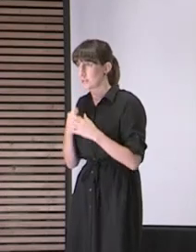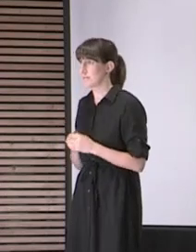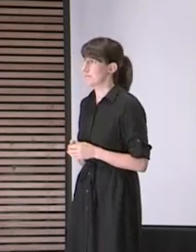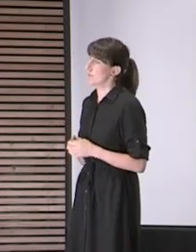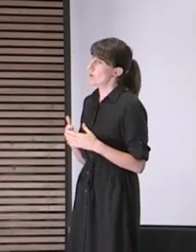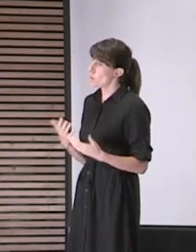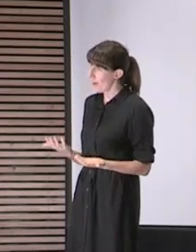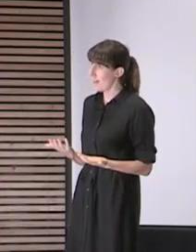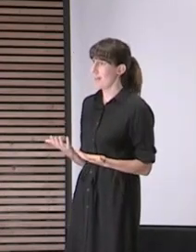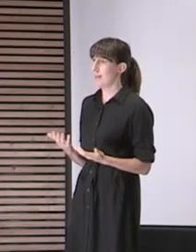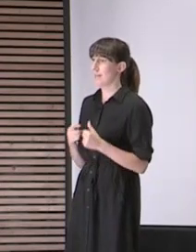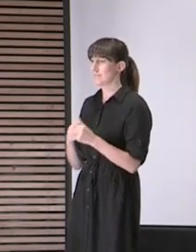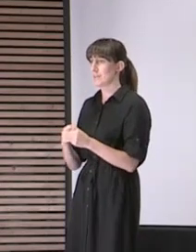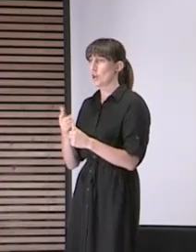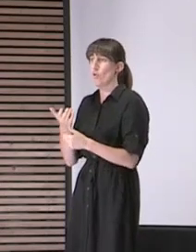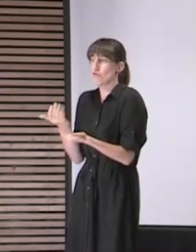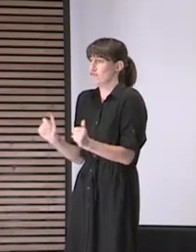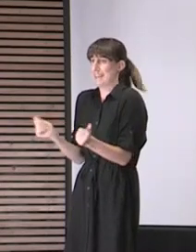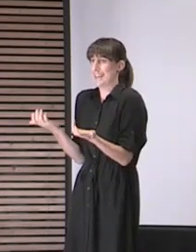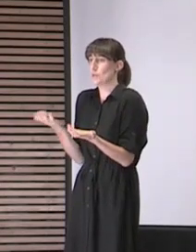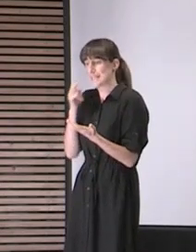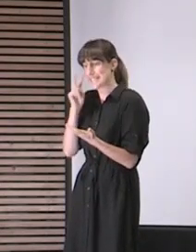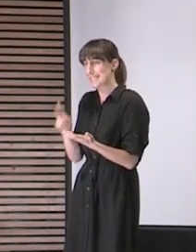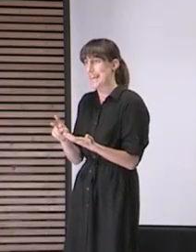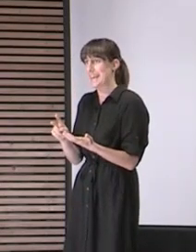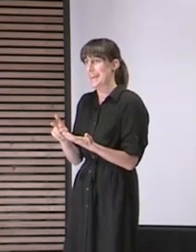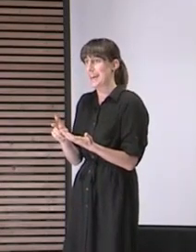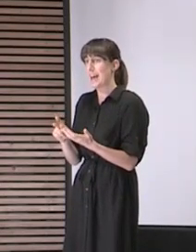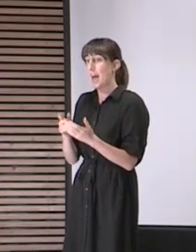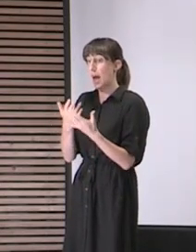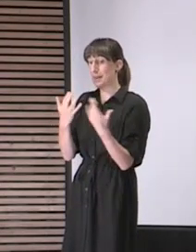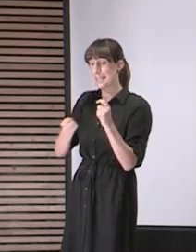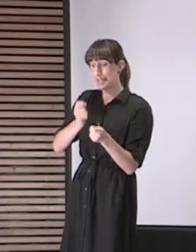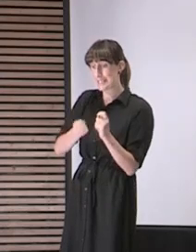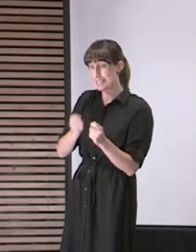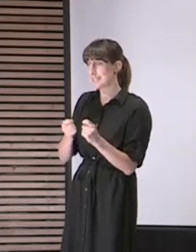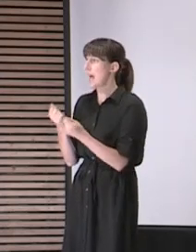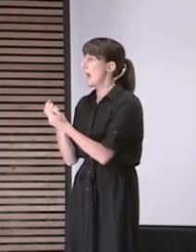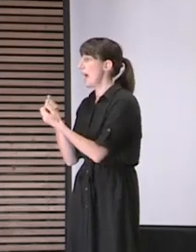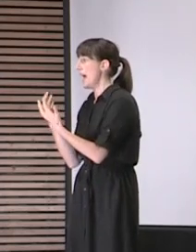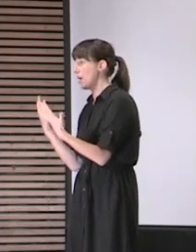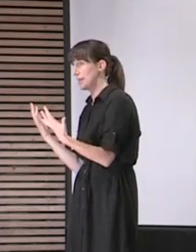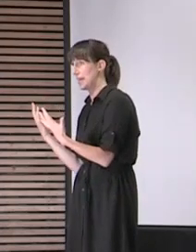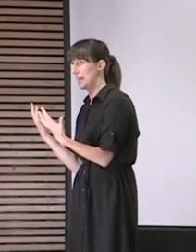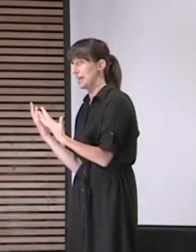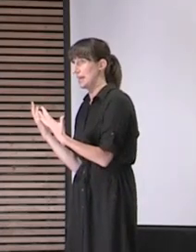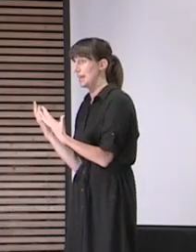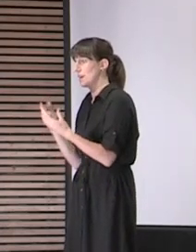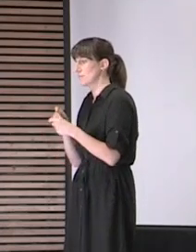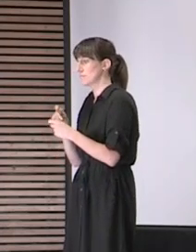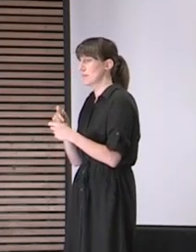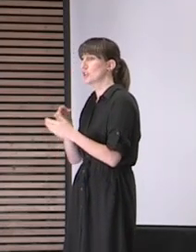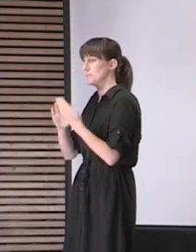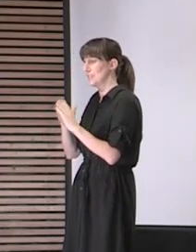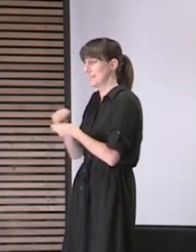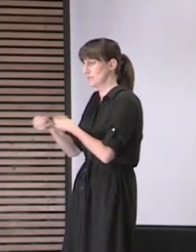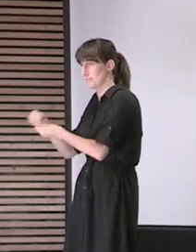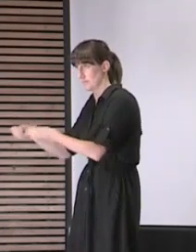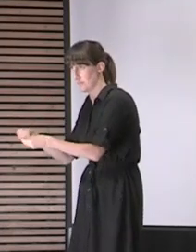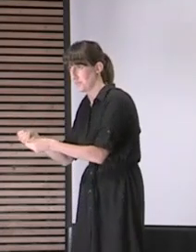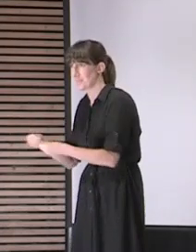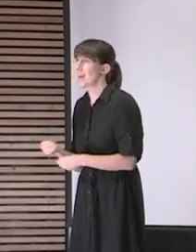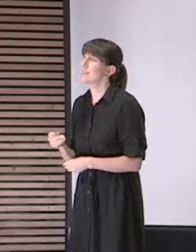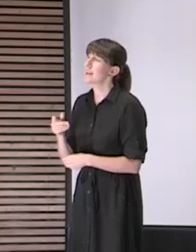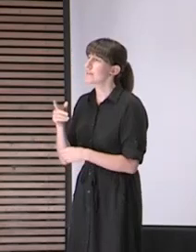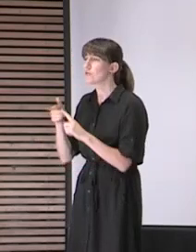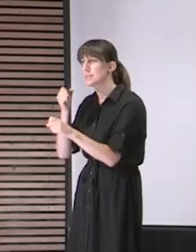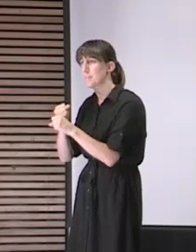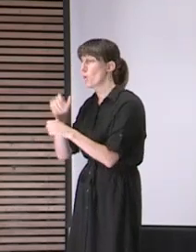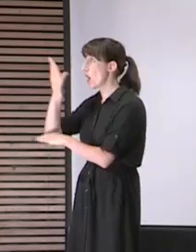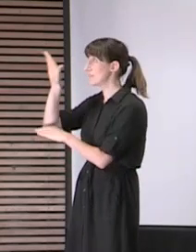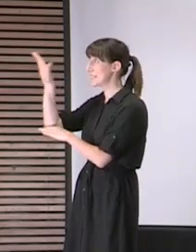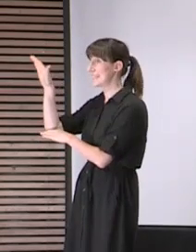necesitamos: los criterios que